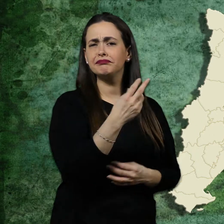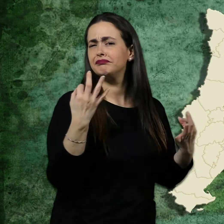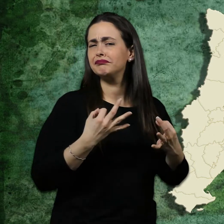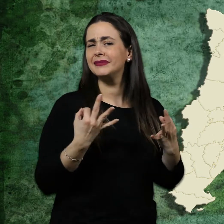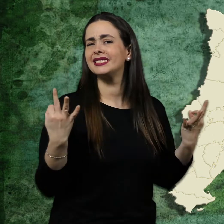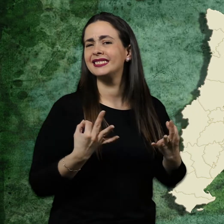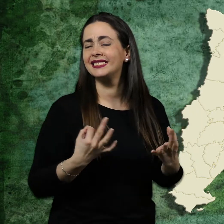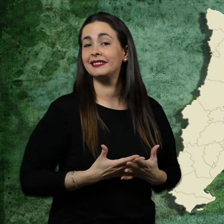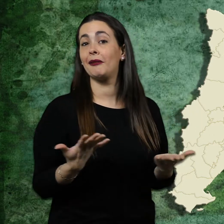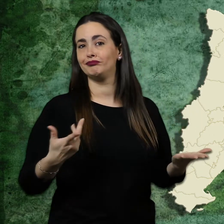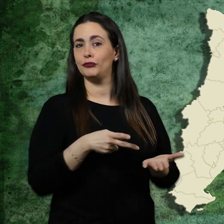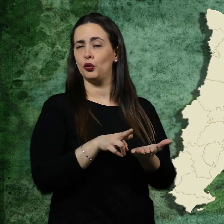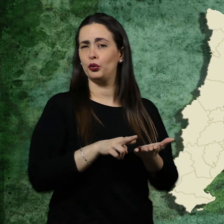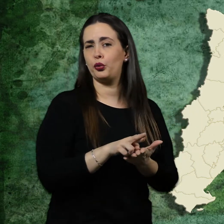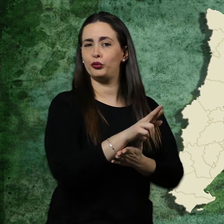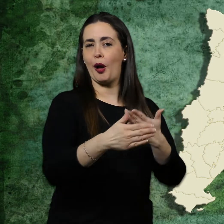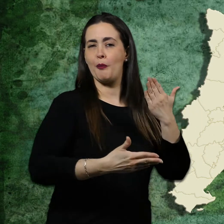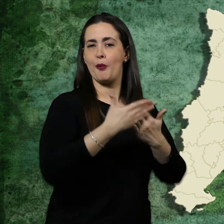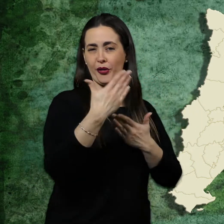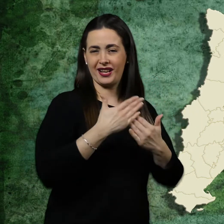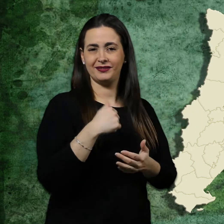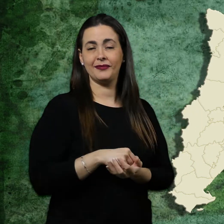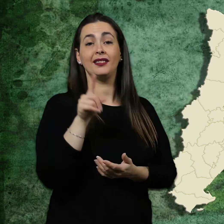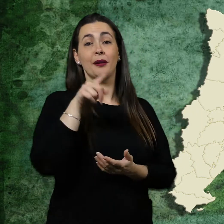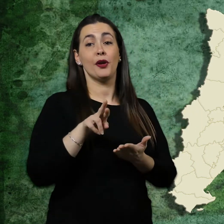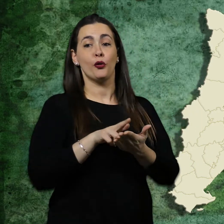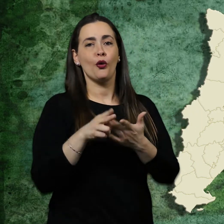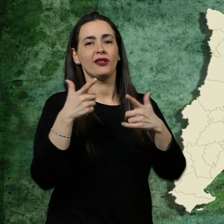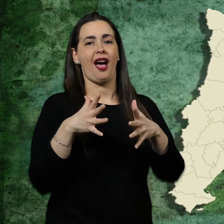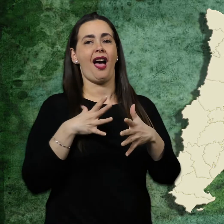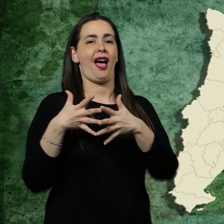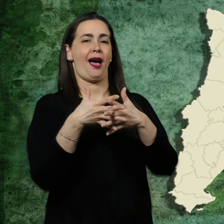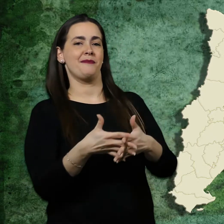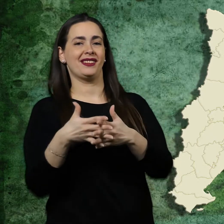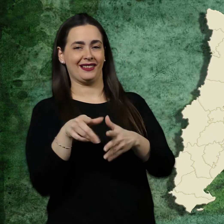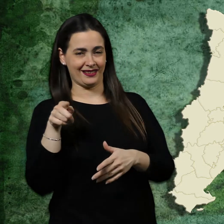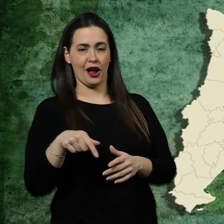Imprescindibles: Seguir la Ruta Modernista i la Ruta dels Americans.